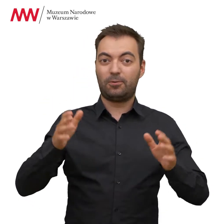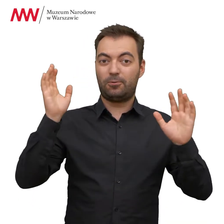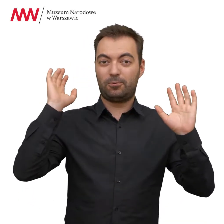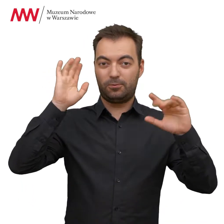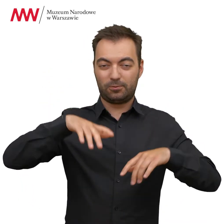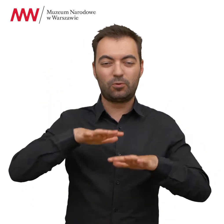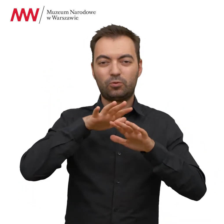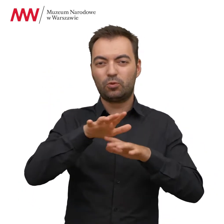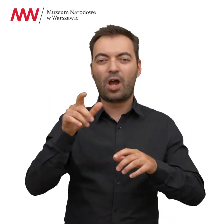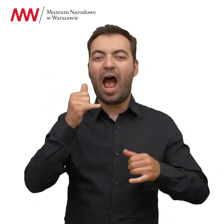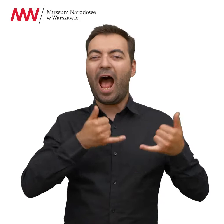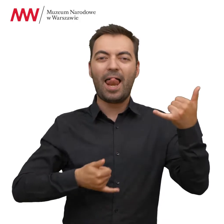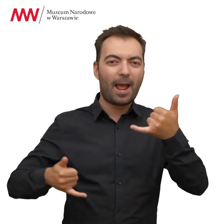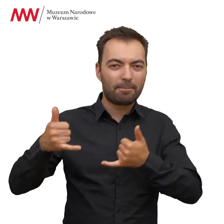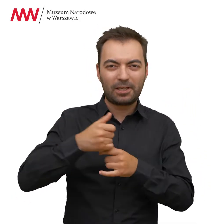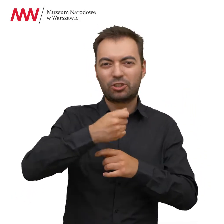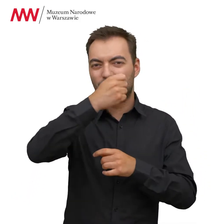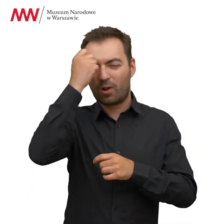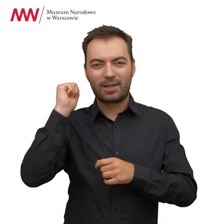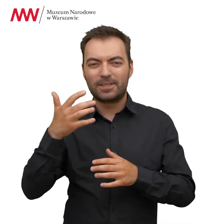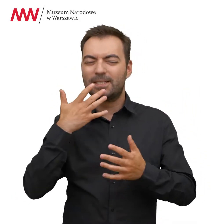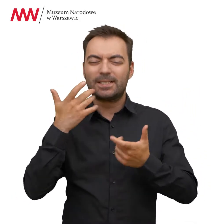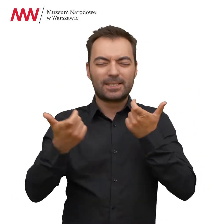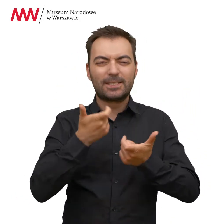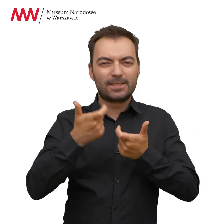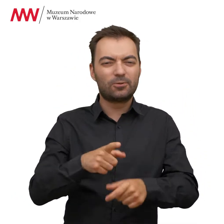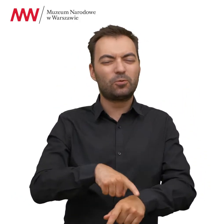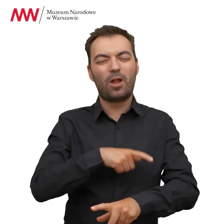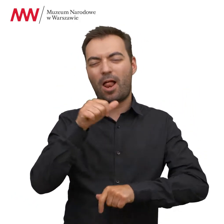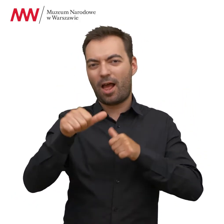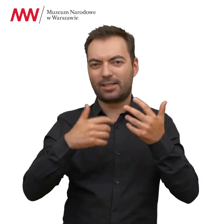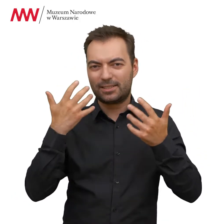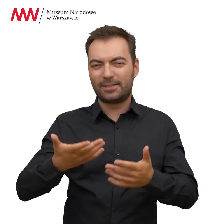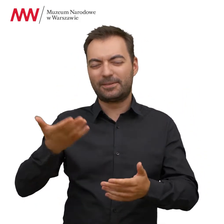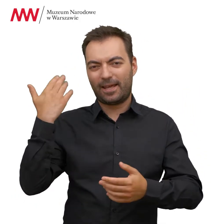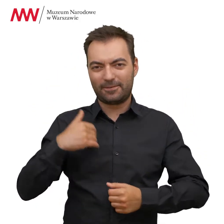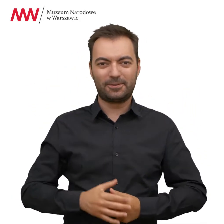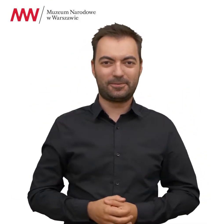było celem wielu alchemików i szklarzy.